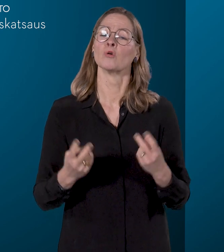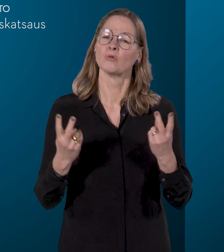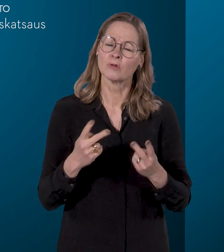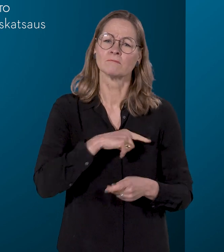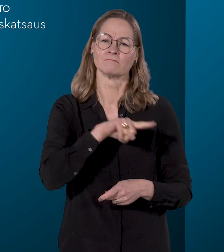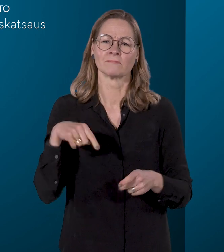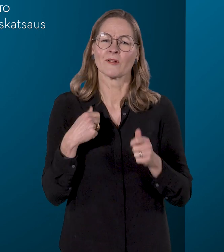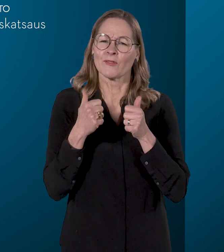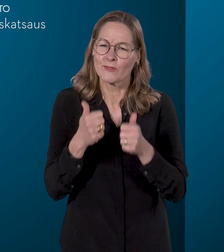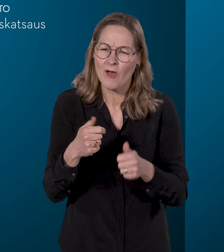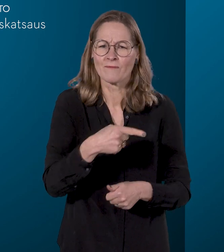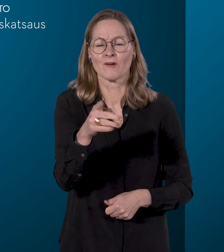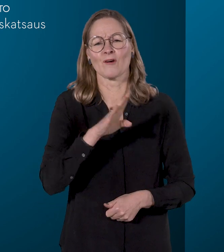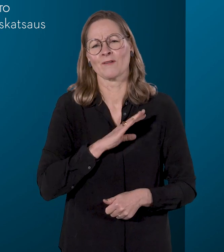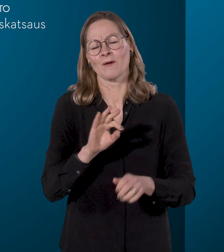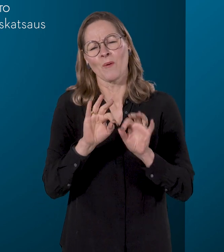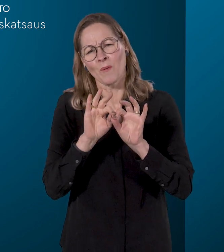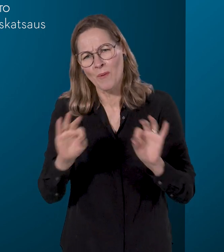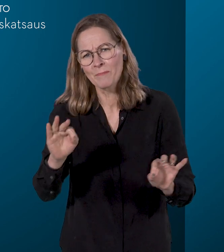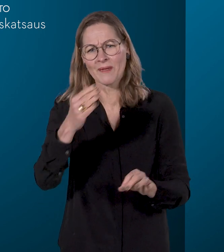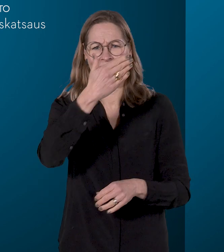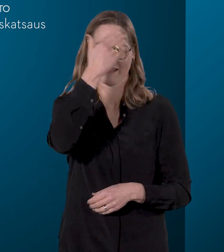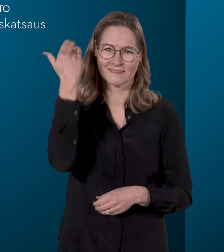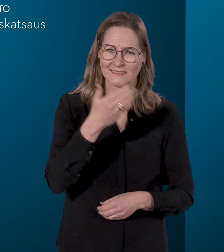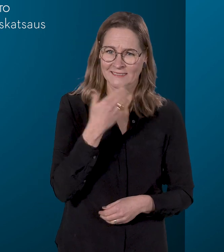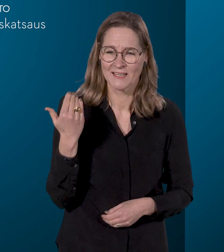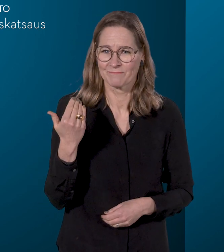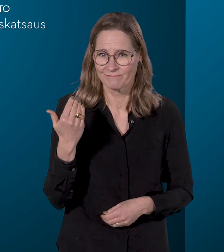Kaikesta huolimatta toivomme, että teillä on upea kesä -